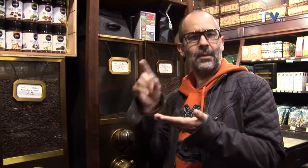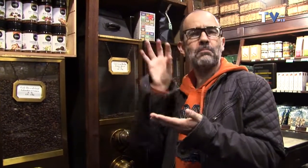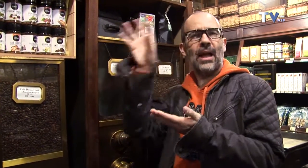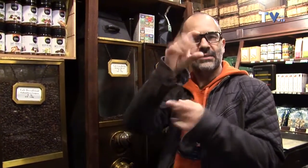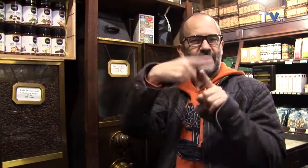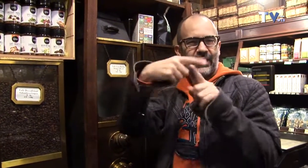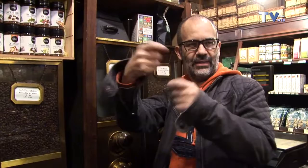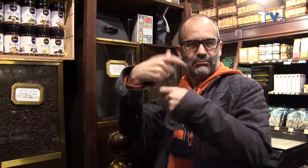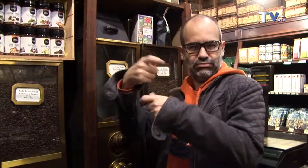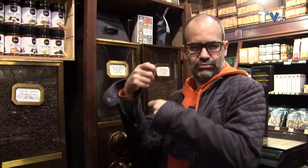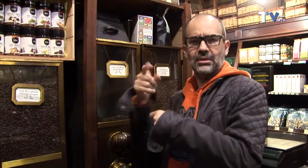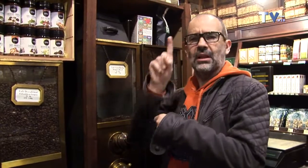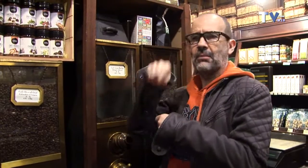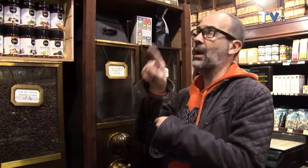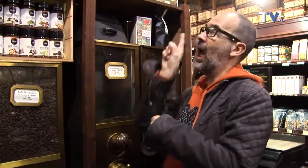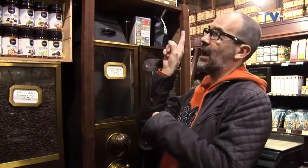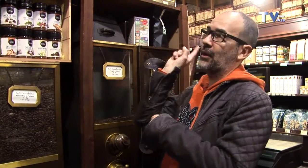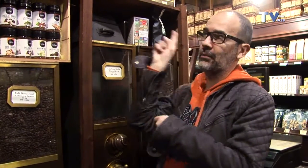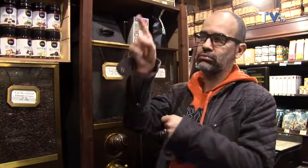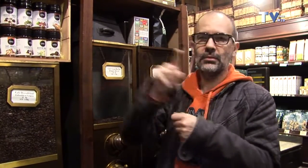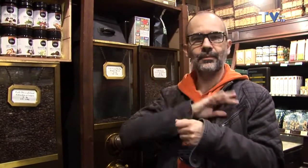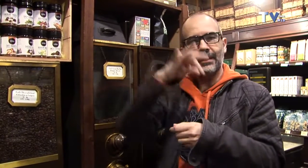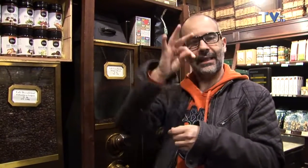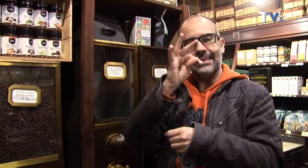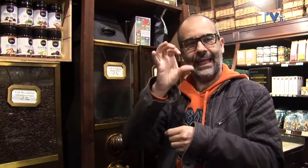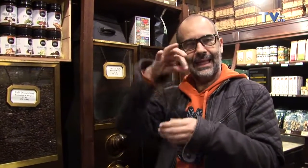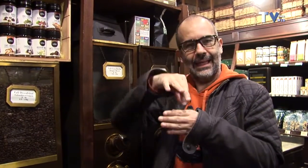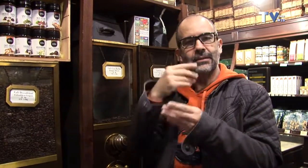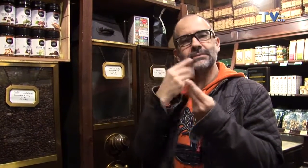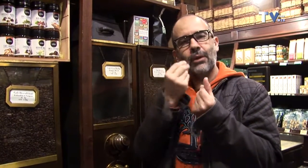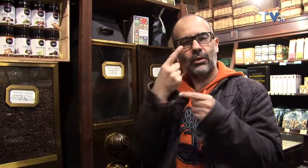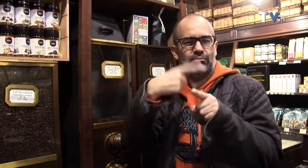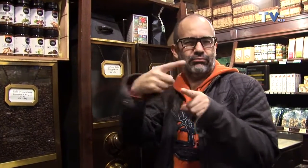Todo esto són cafés en grano tostado de diferentes países que lo importan,